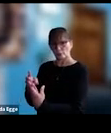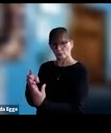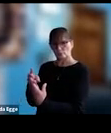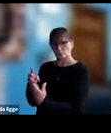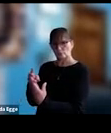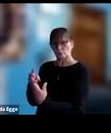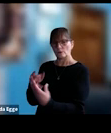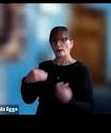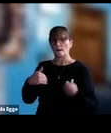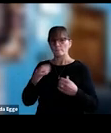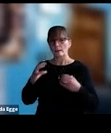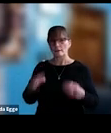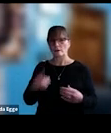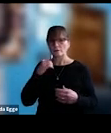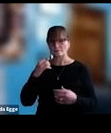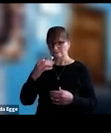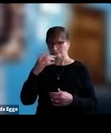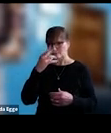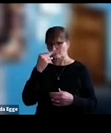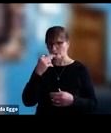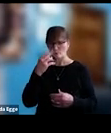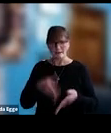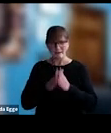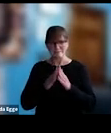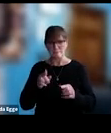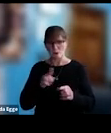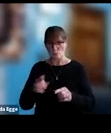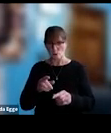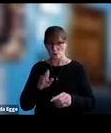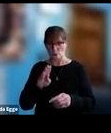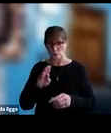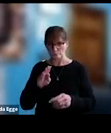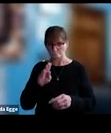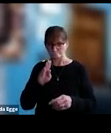Mis clientes también piensan que es divertido cuando les pregunto algo como: "Oh, ¿estabas sobrio cuando estuviste encarcelado?"